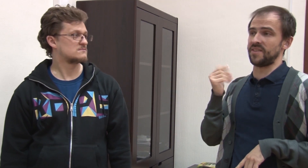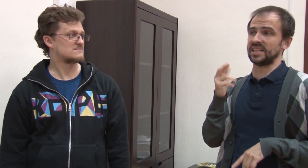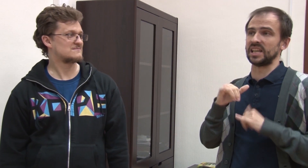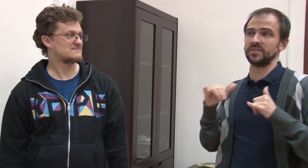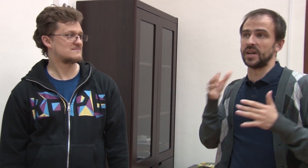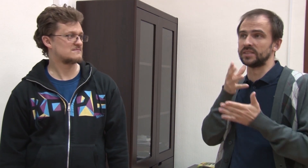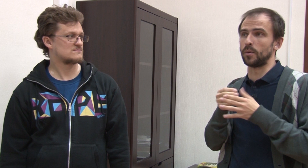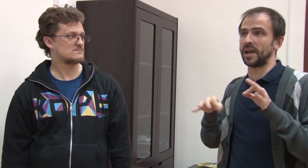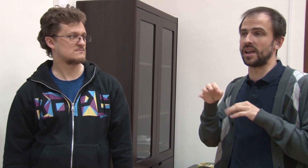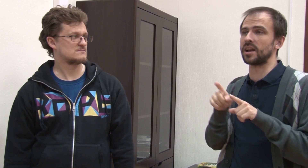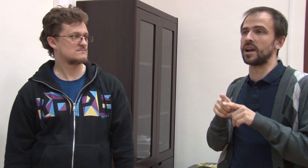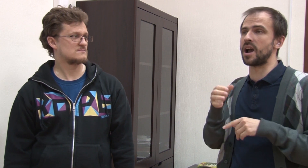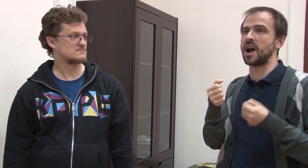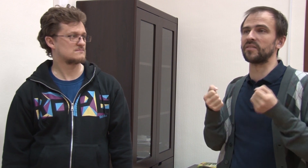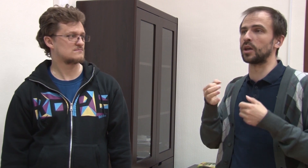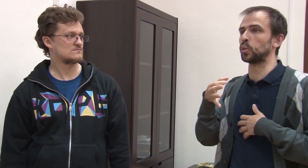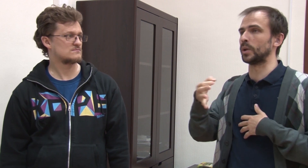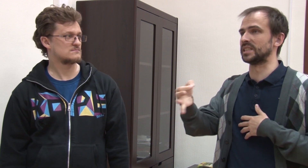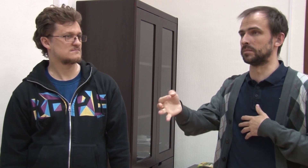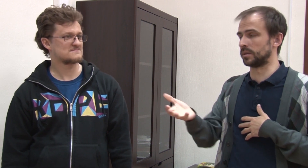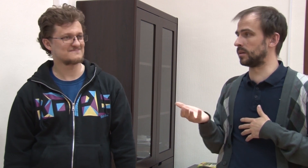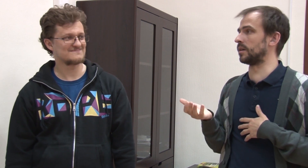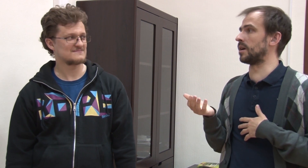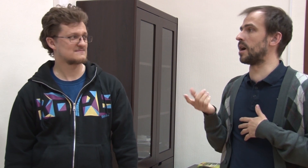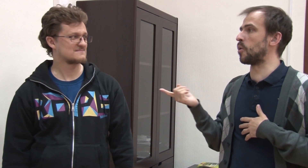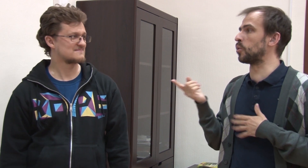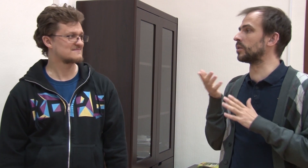Вася развивает свой проект в направлении автотуризма.